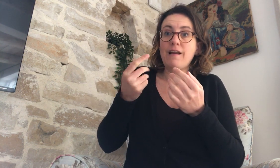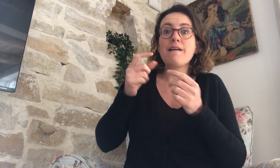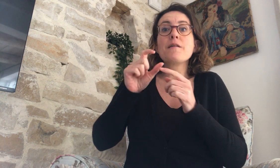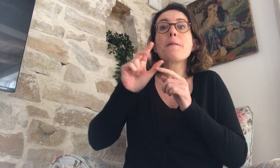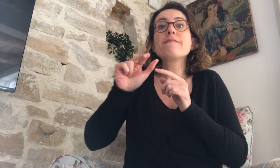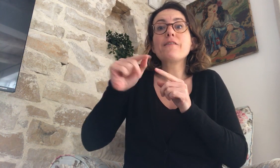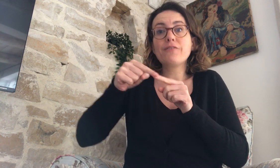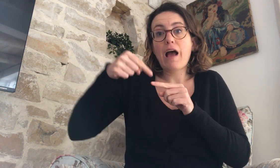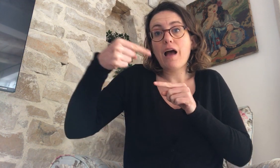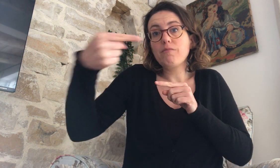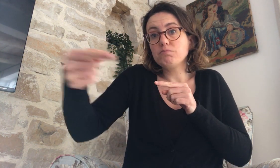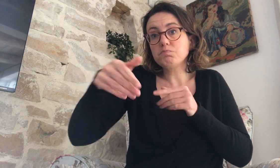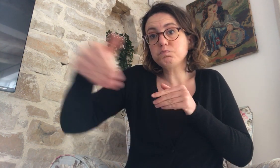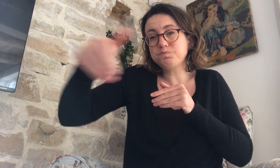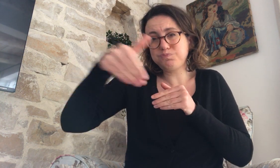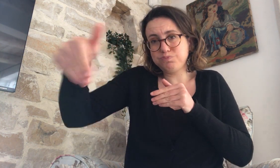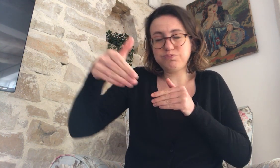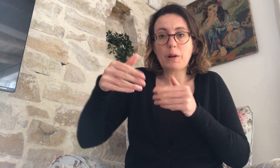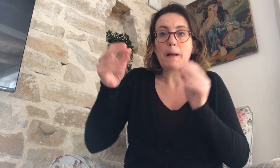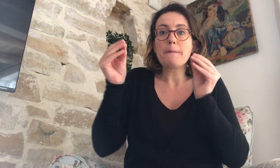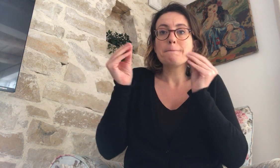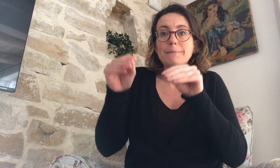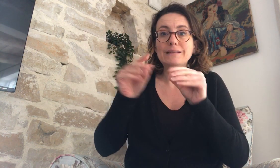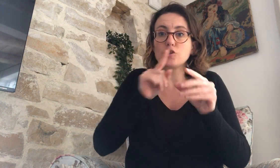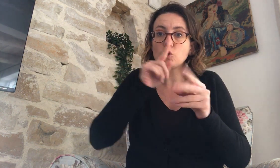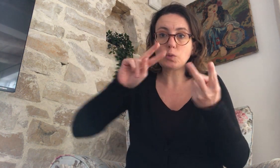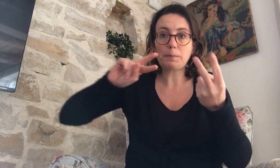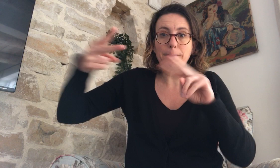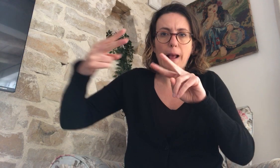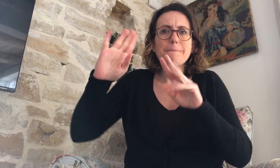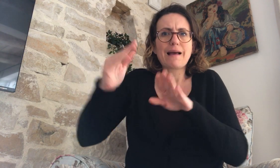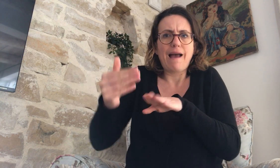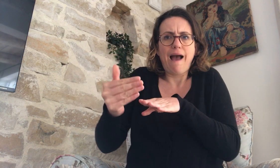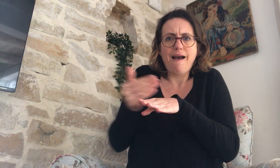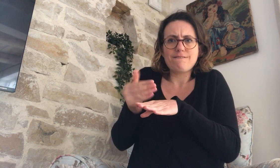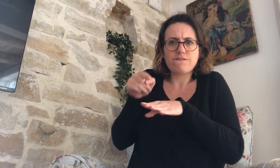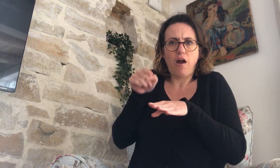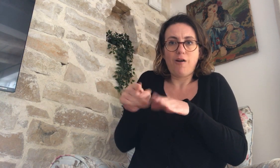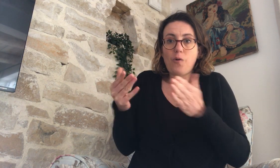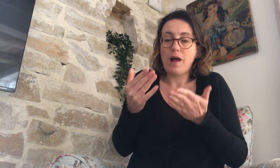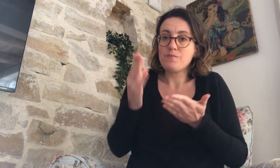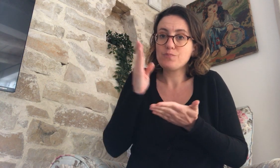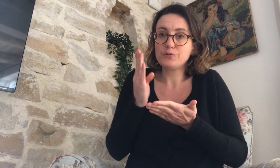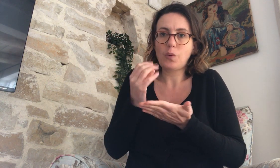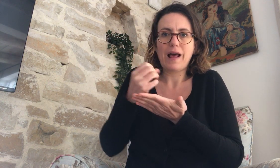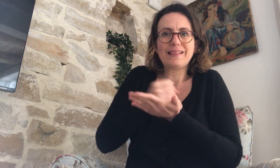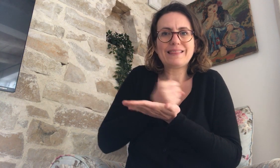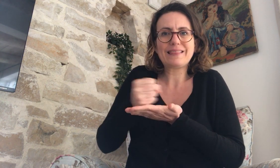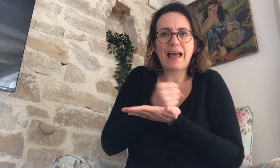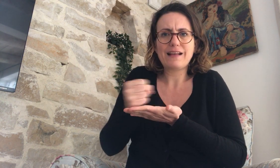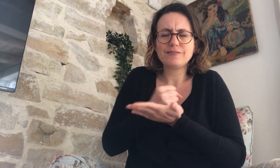Prochainement, nous allons diffuser la nouvelle mise à jour. Mais avant ça, nous avons besoin de testeurs.